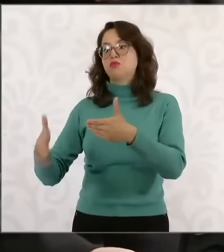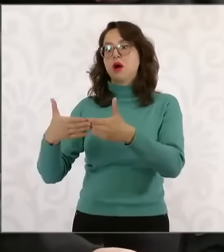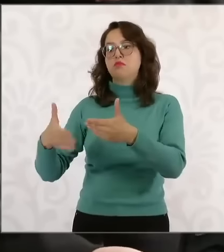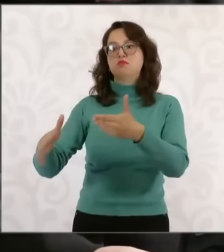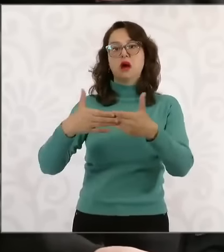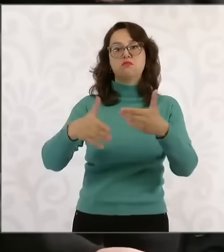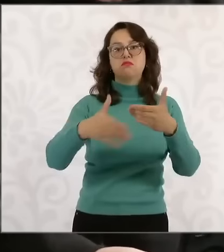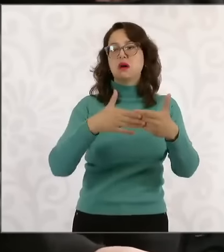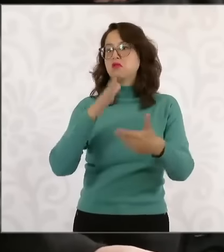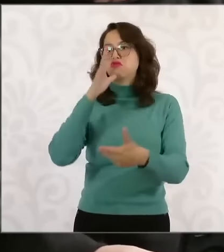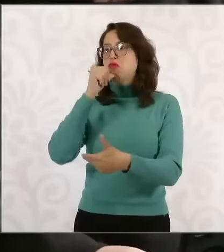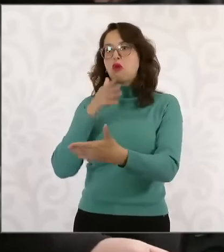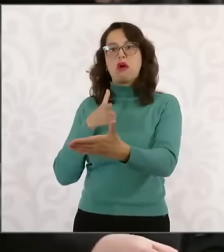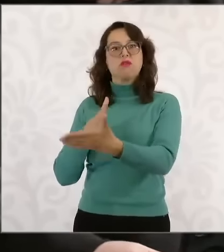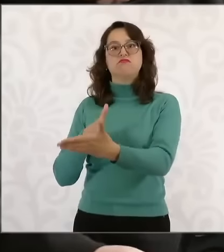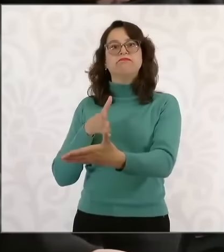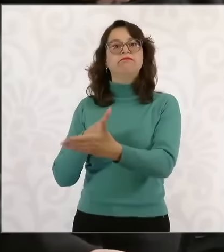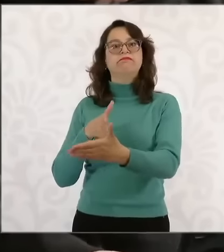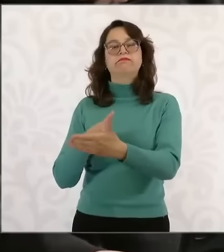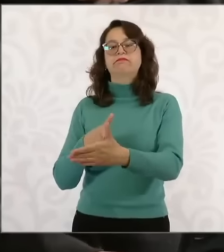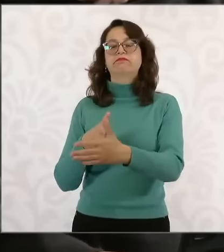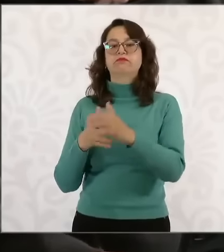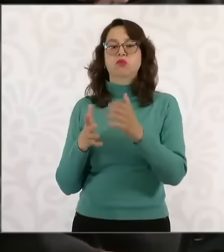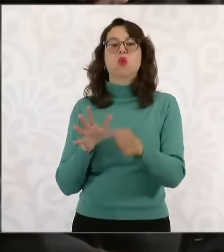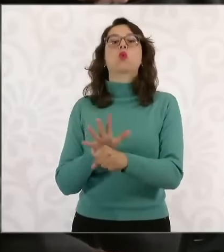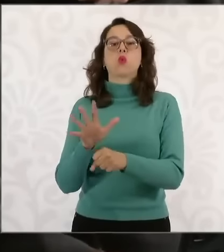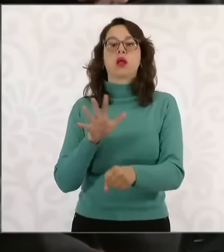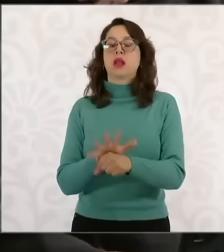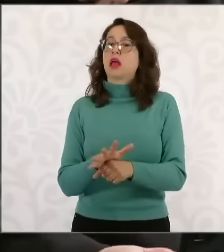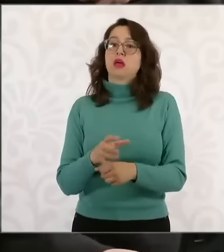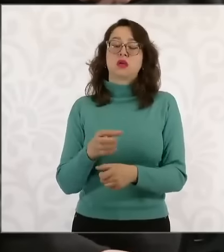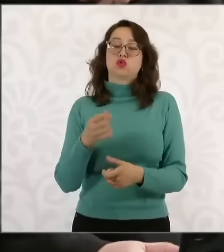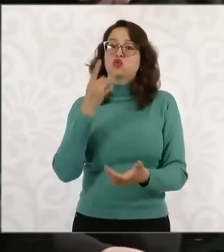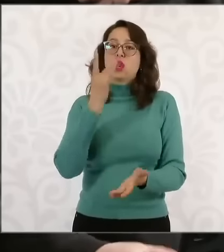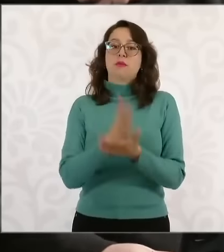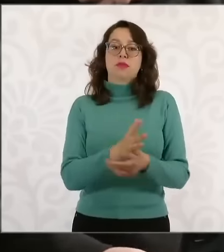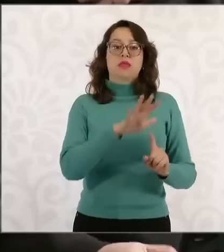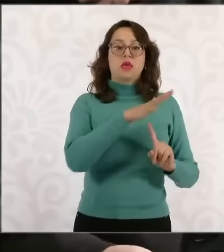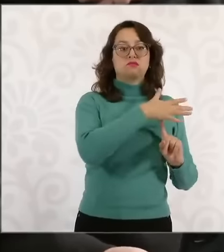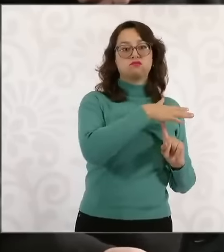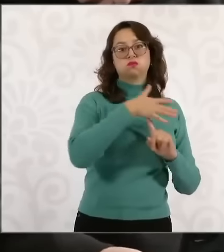eh y que están todavía a expensas del puente aéreo. Y obviamente en esas comunidades,